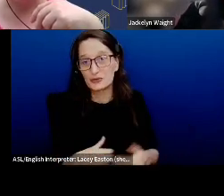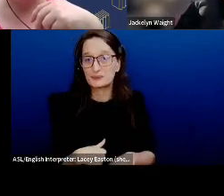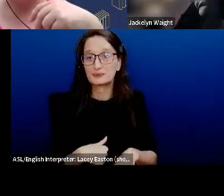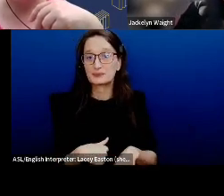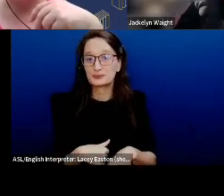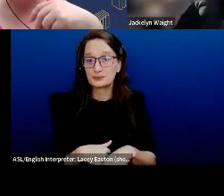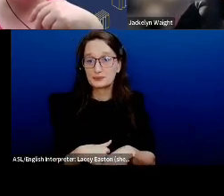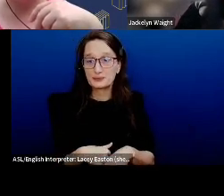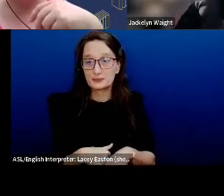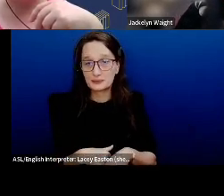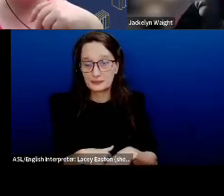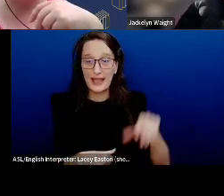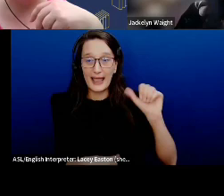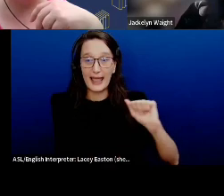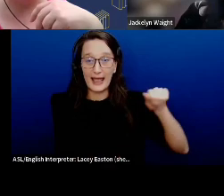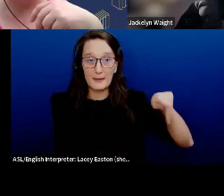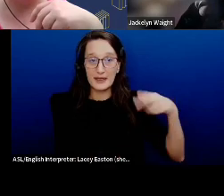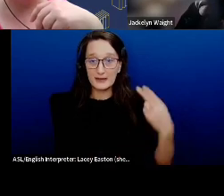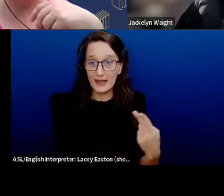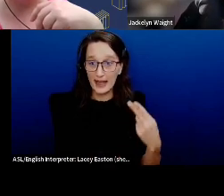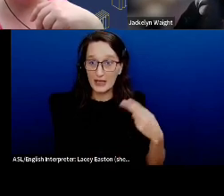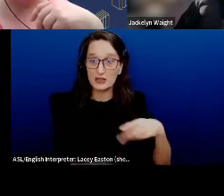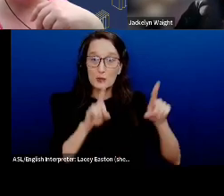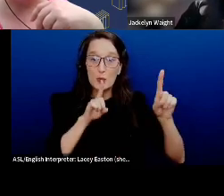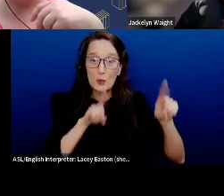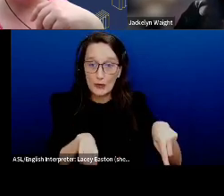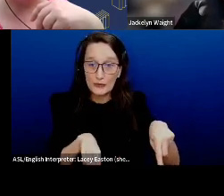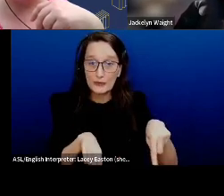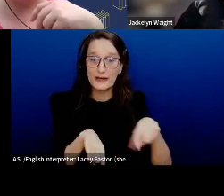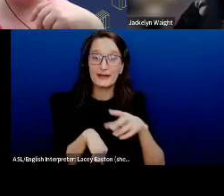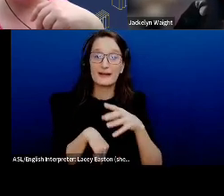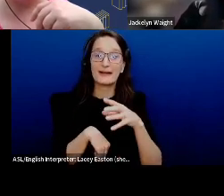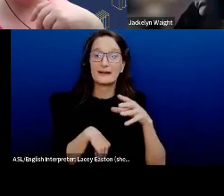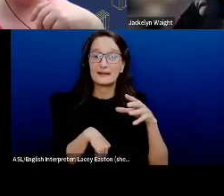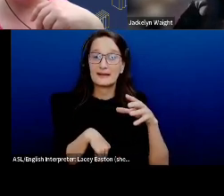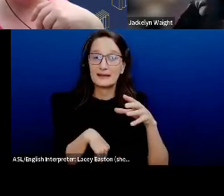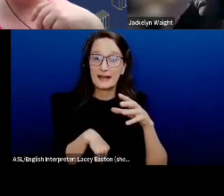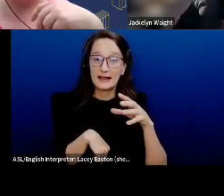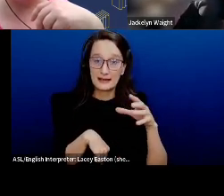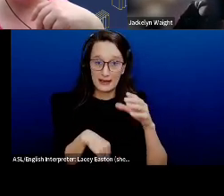los fondos asignados a proveedores de su escuela. Los productos y archivos que le ofrecemos se